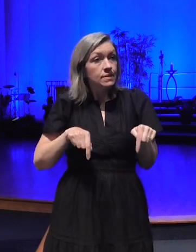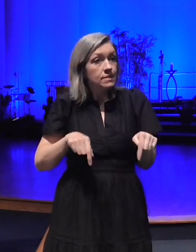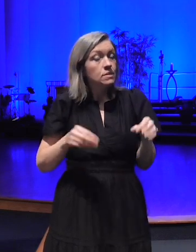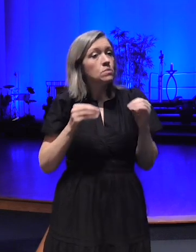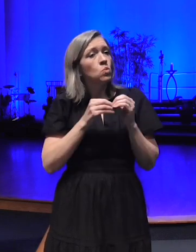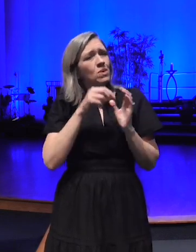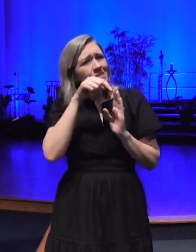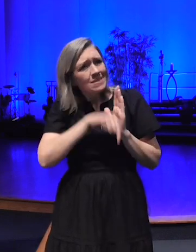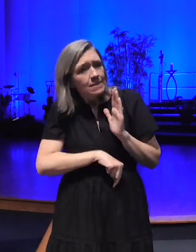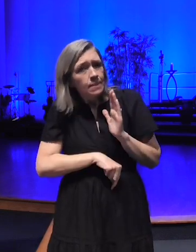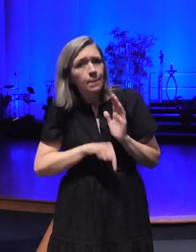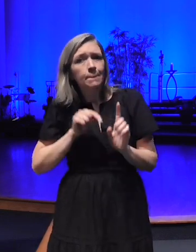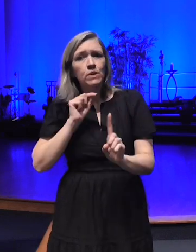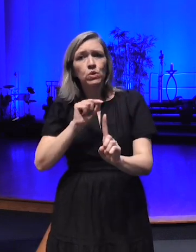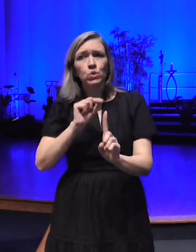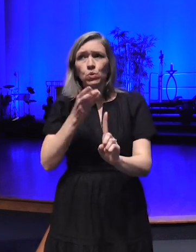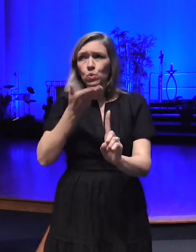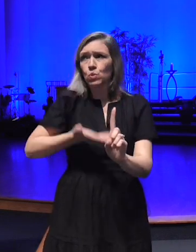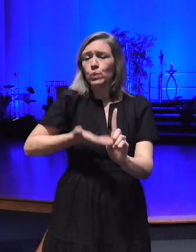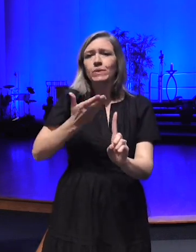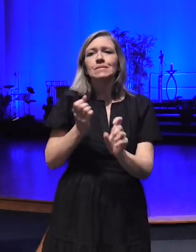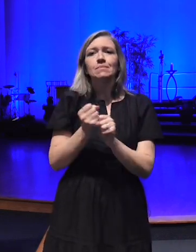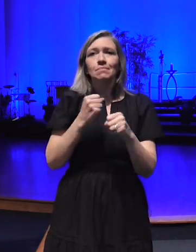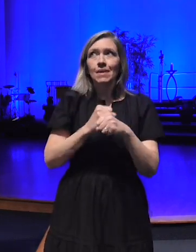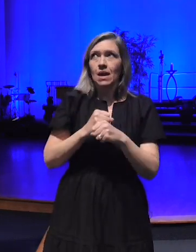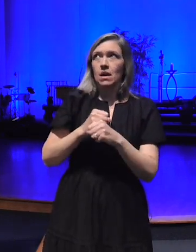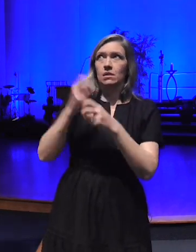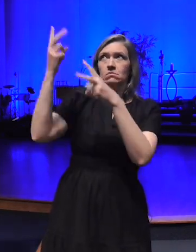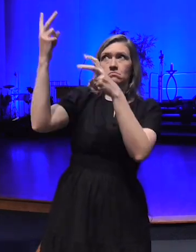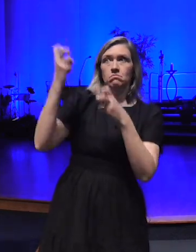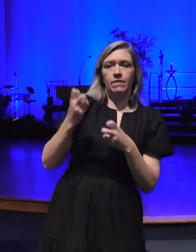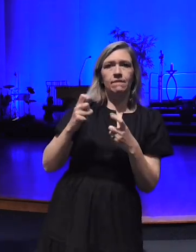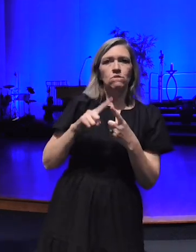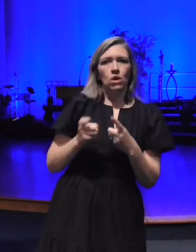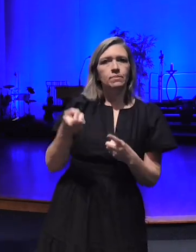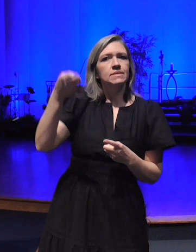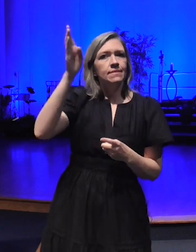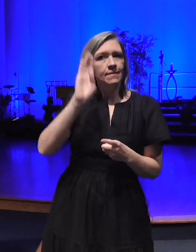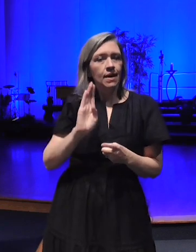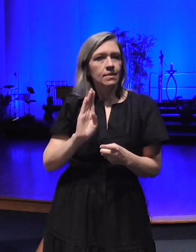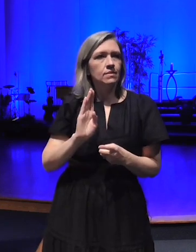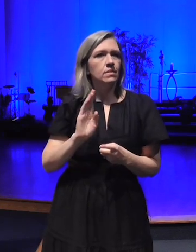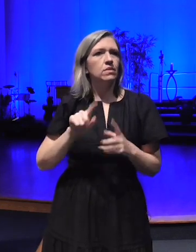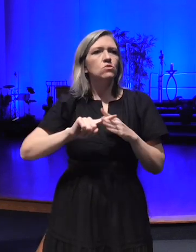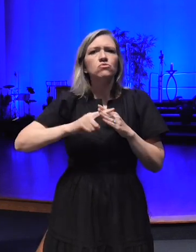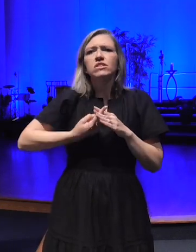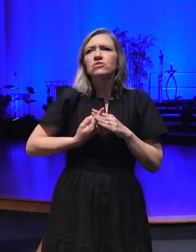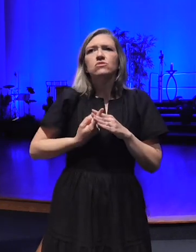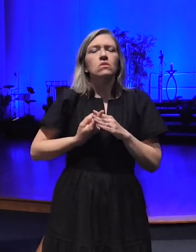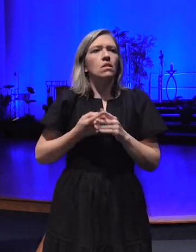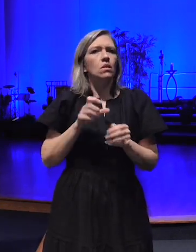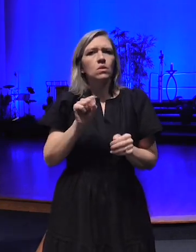imagen y según la naturaleza de lo Divino de la fuente bien originaria y nuestra verdadera